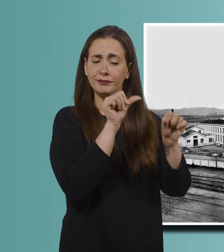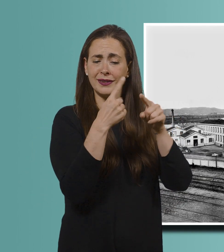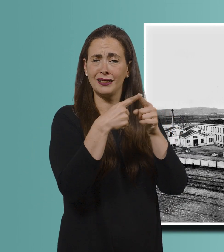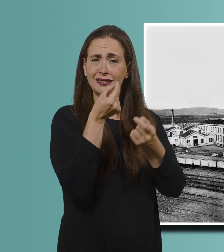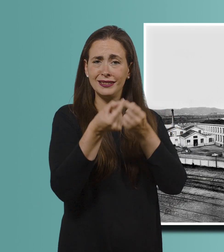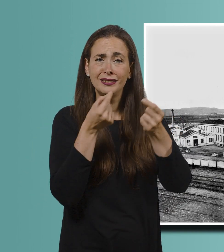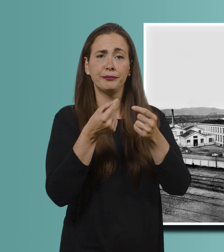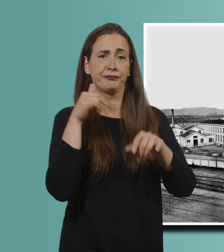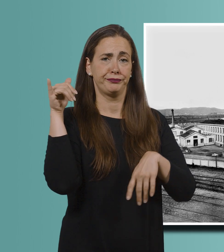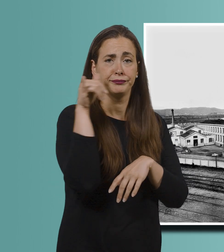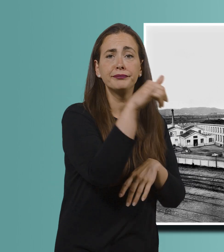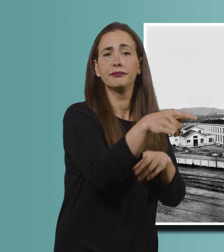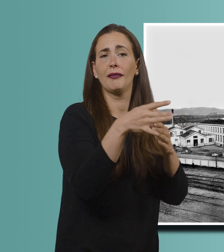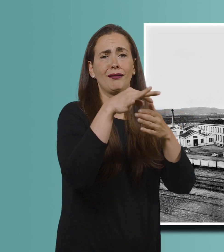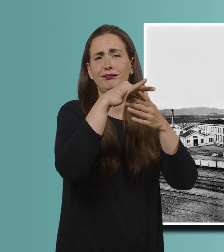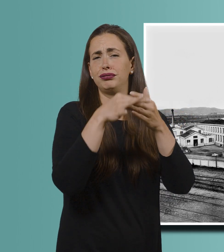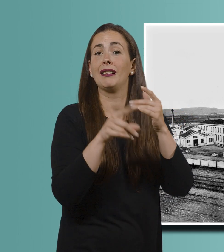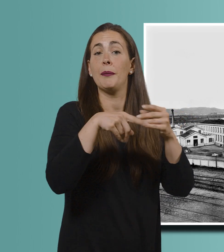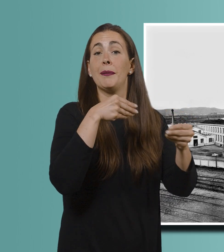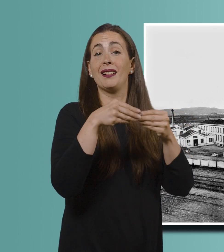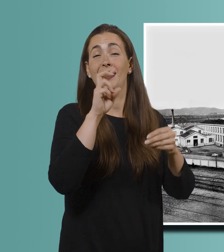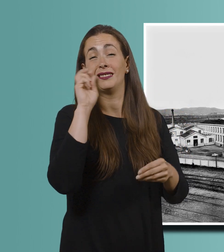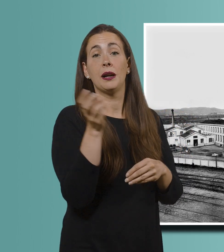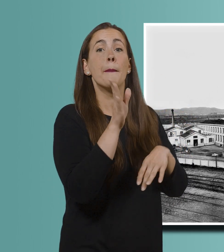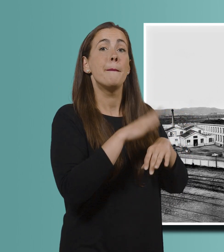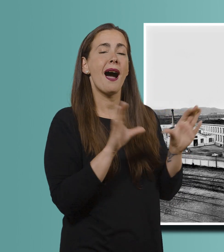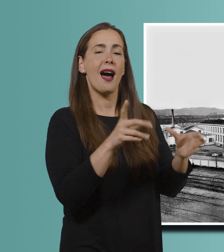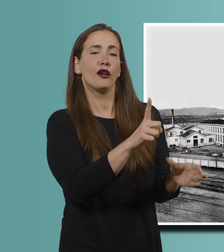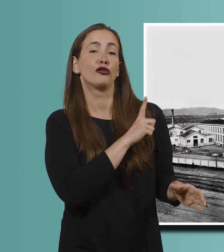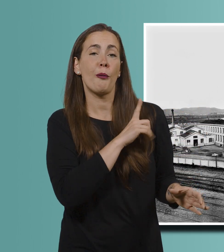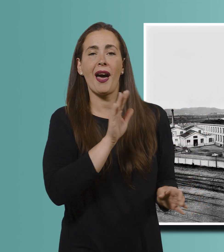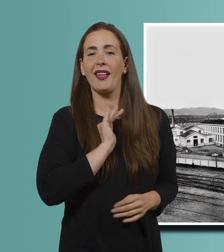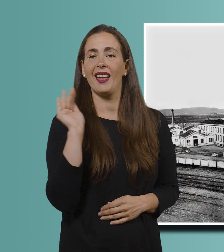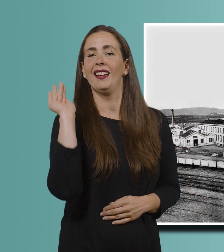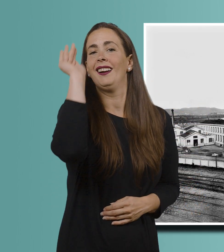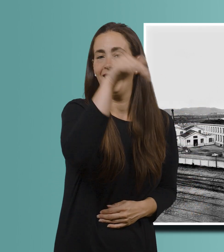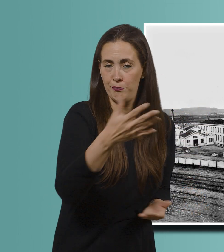components per a l’aviació i altres materials per al front republicà,